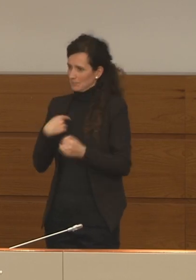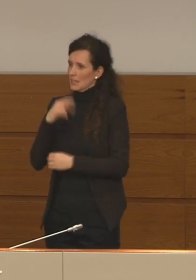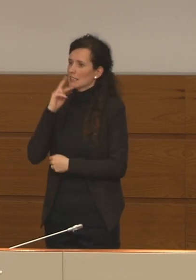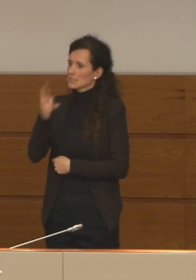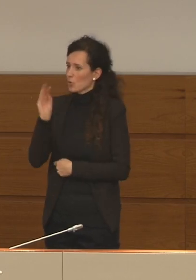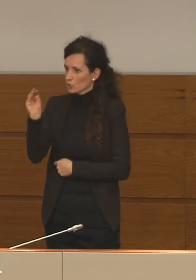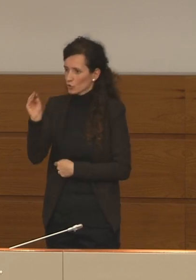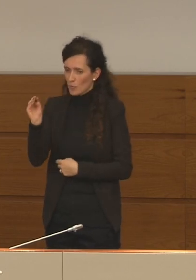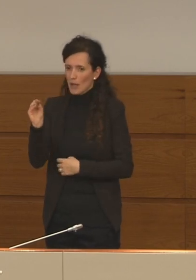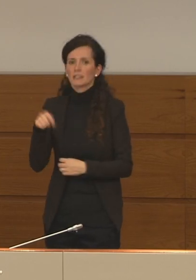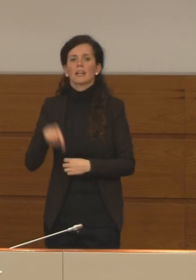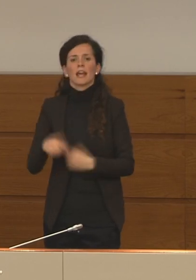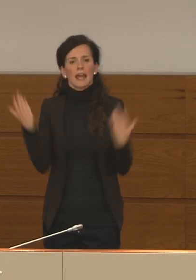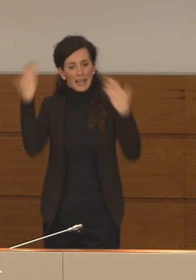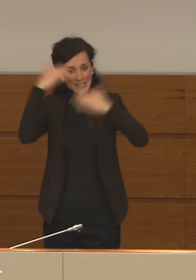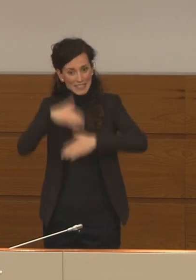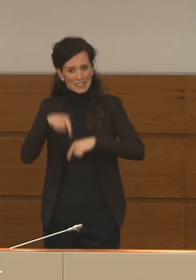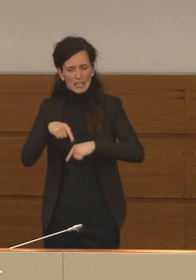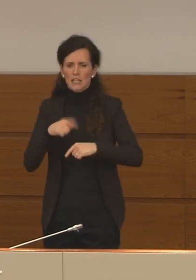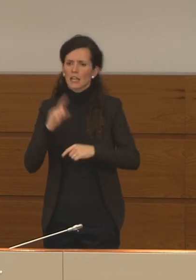Entro stasera saprete tutto, grazie.